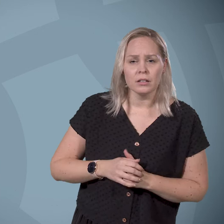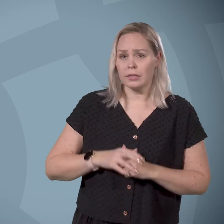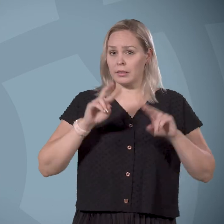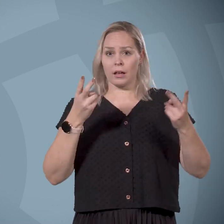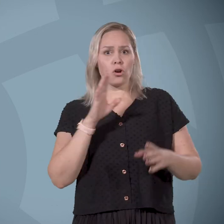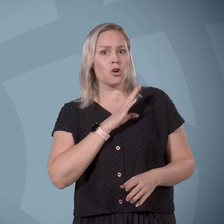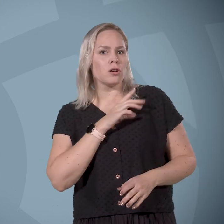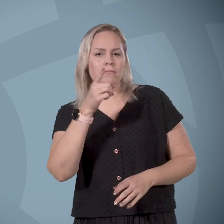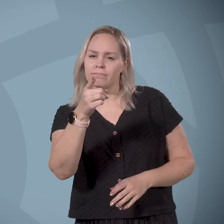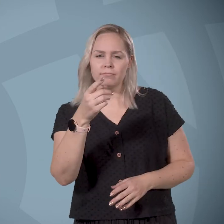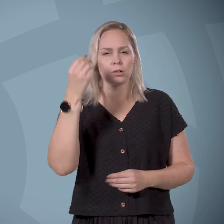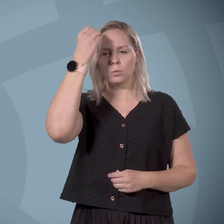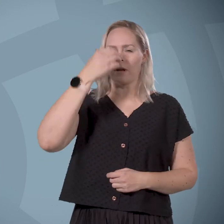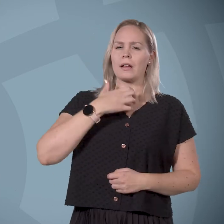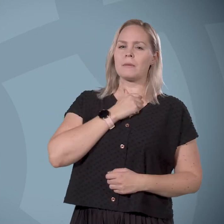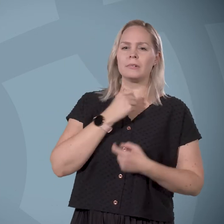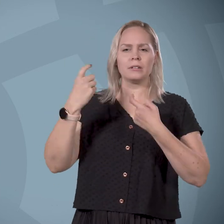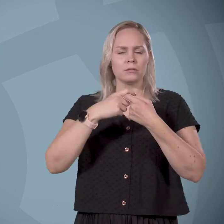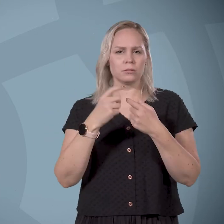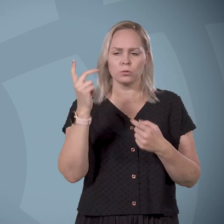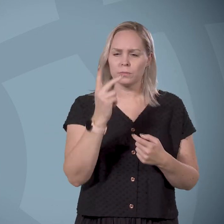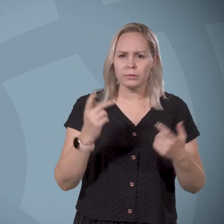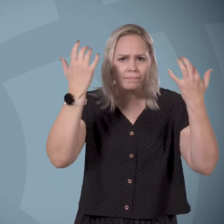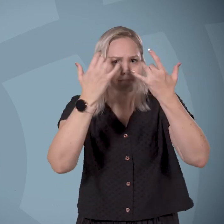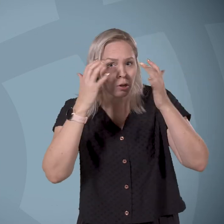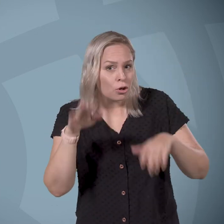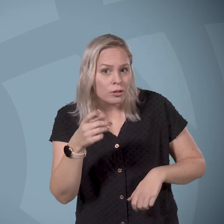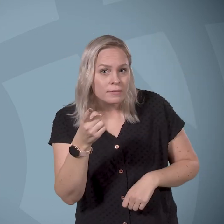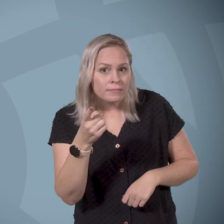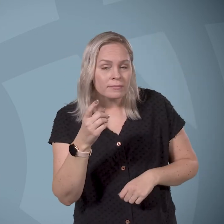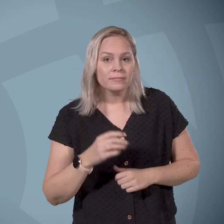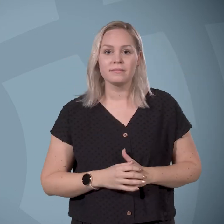Tai onko sinulla siihen liittyviä kysymyksiä mielessä?